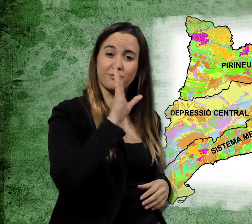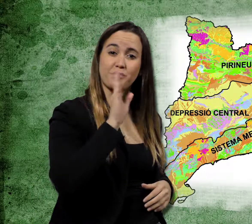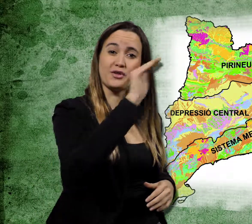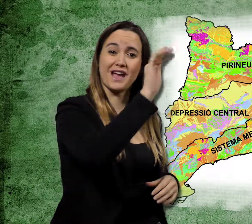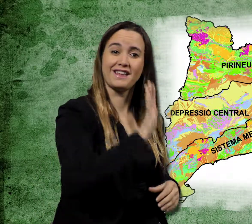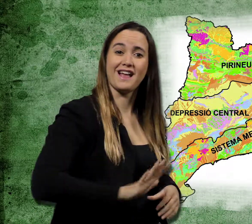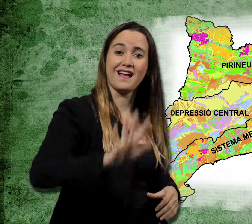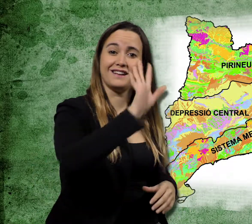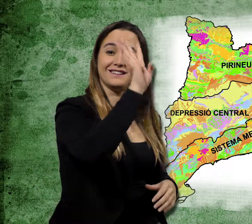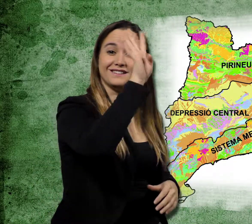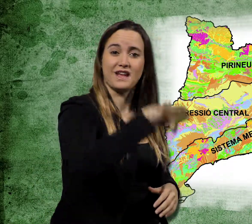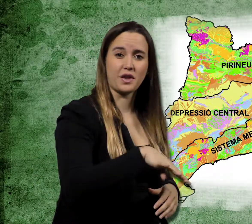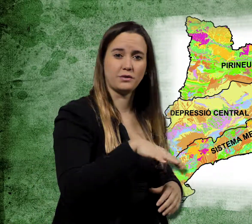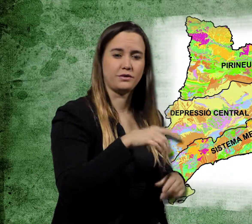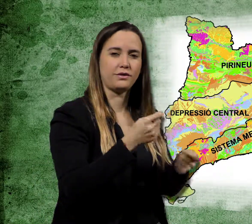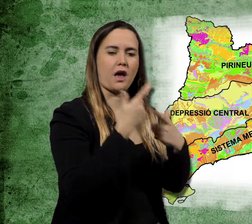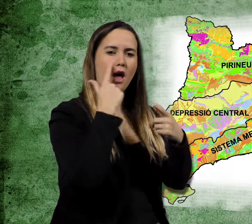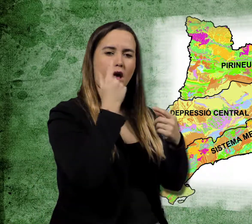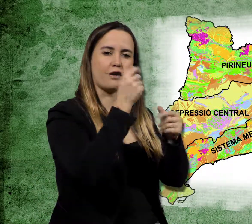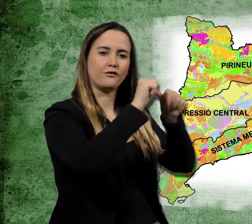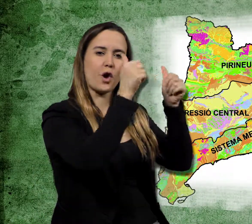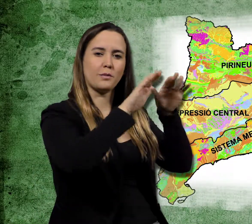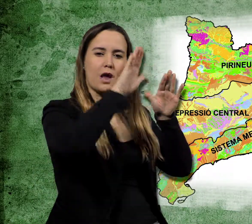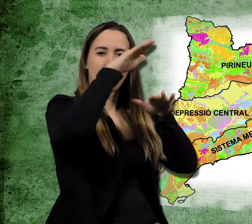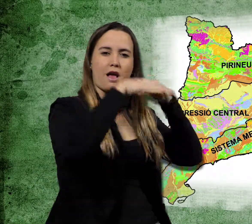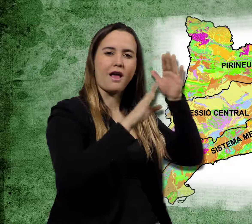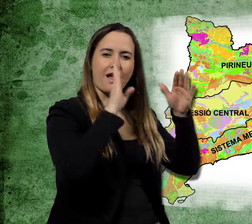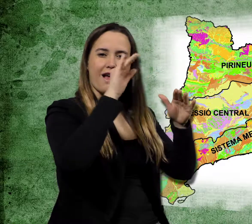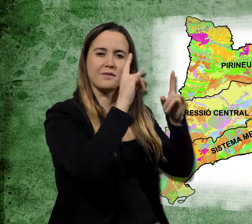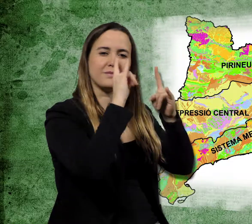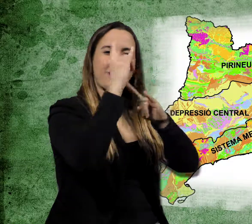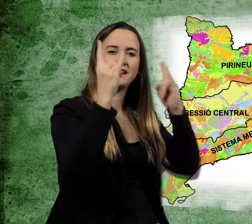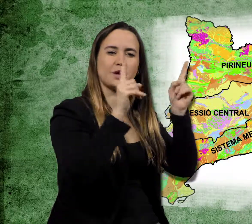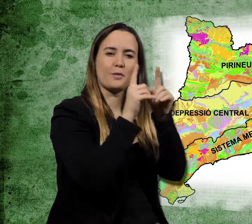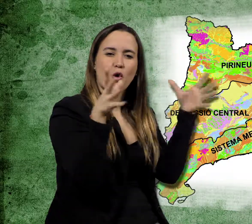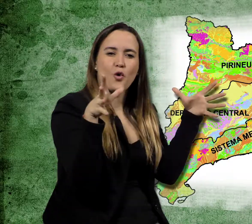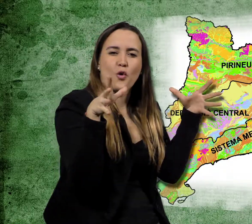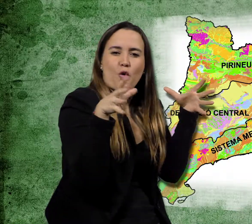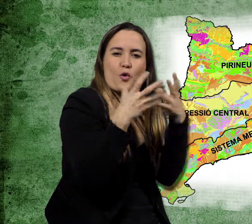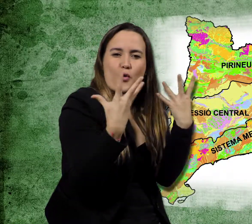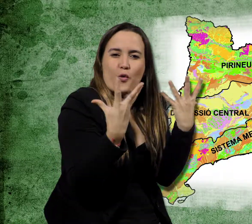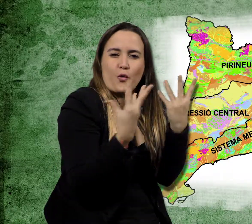Les muntanyes de Catalunya dibuixen una geografia de paisatges colpidors.